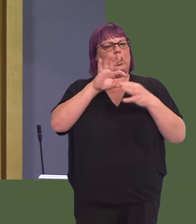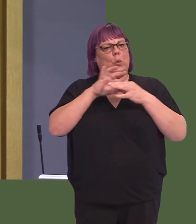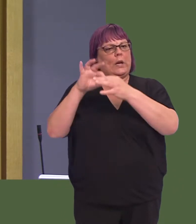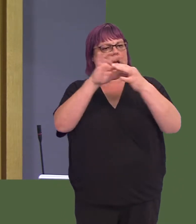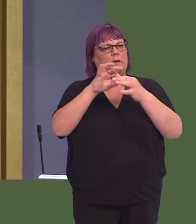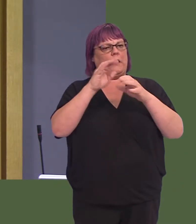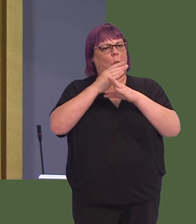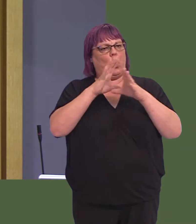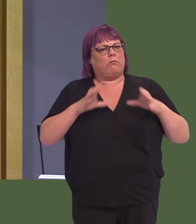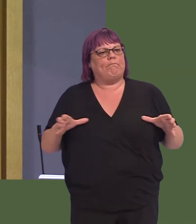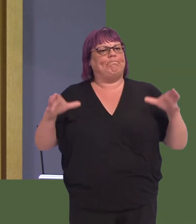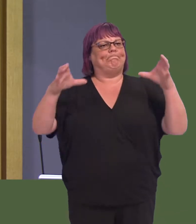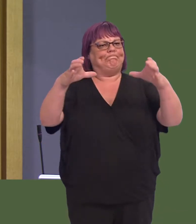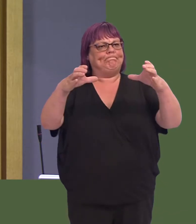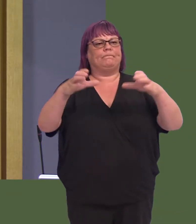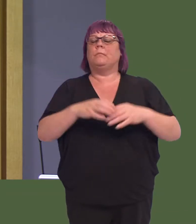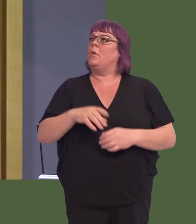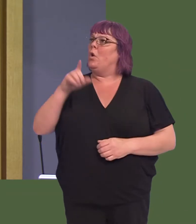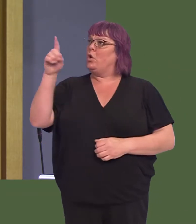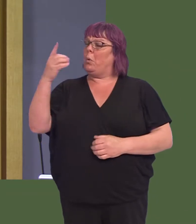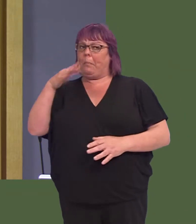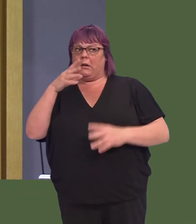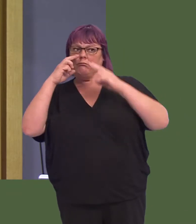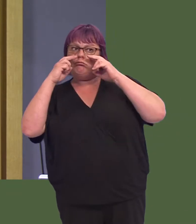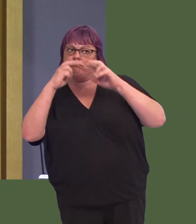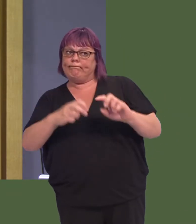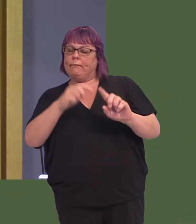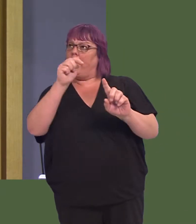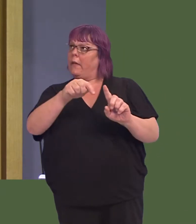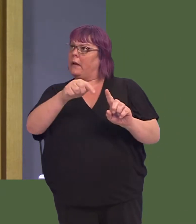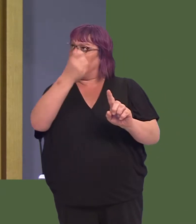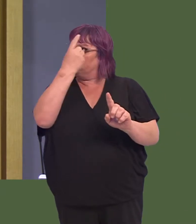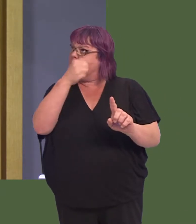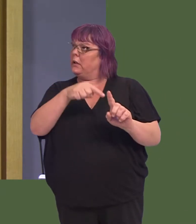Ble ydych chi gydag edrych i mewn i'r cysyniad hwn, a beth ydych chi fel Llywodraeth yn ei